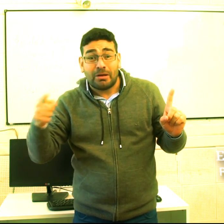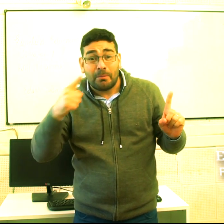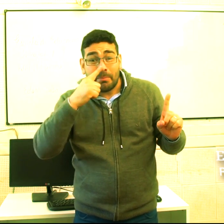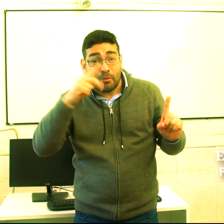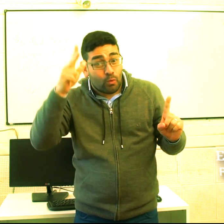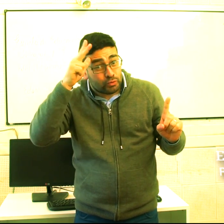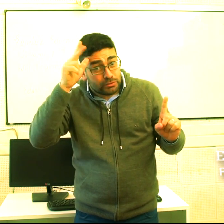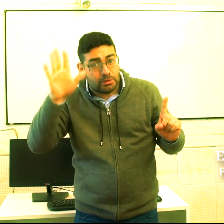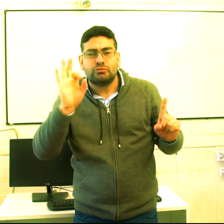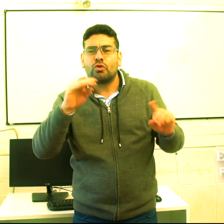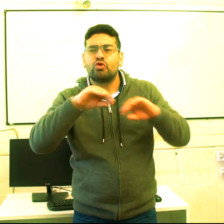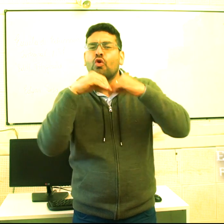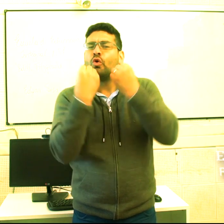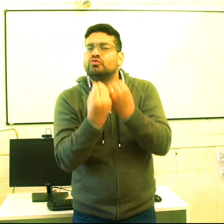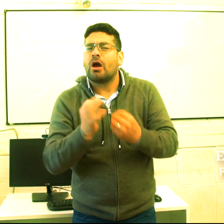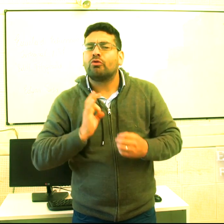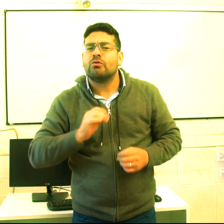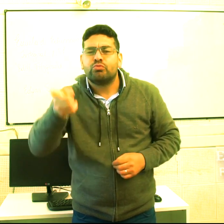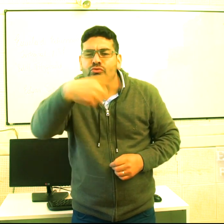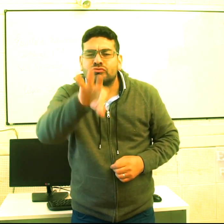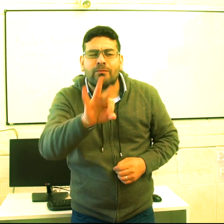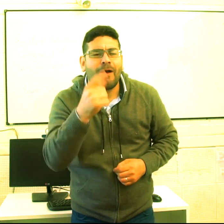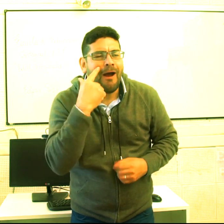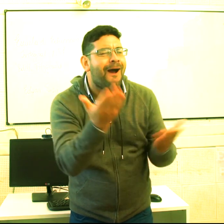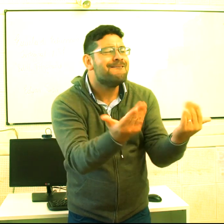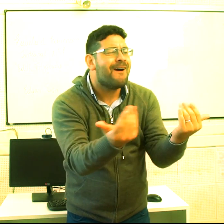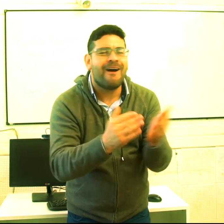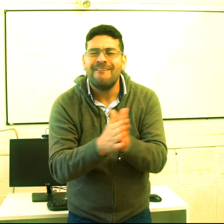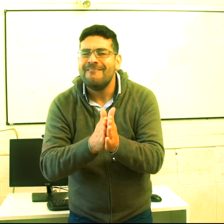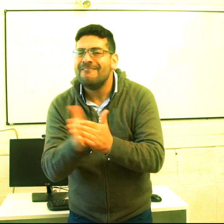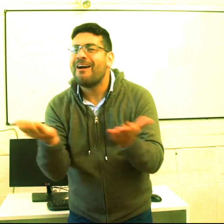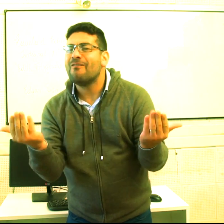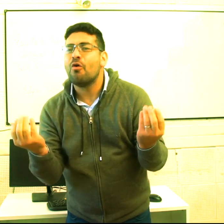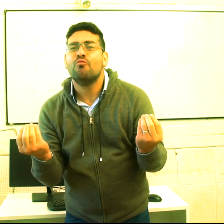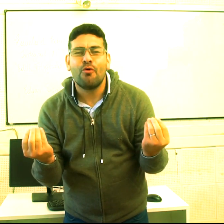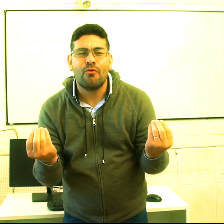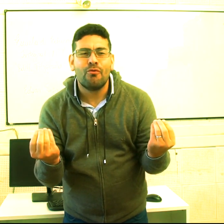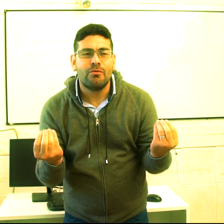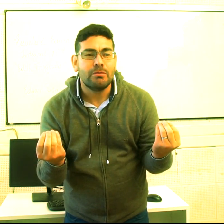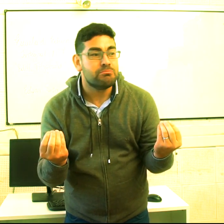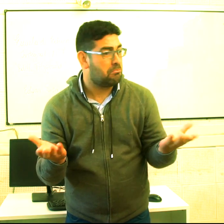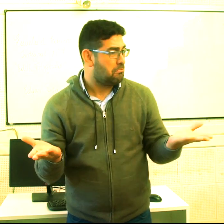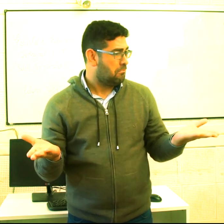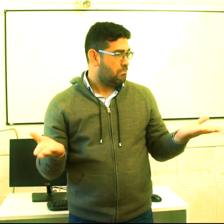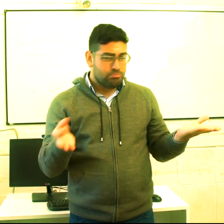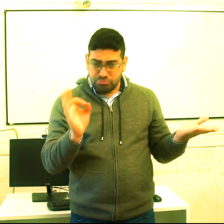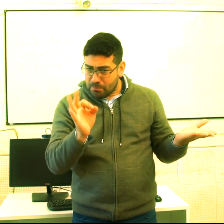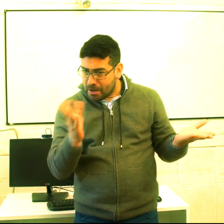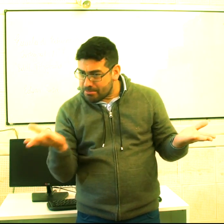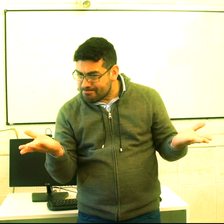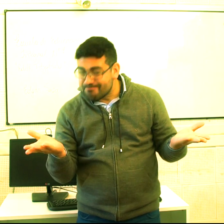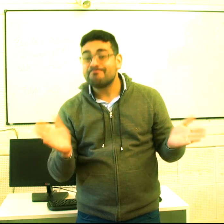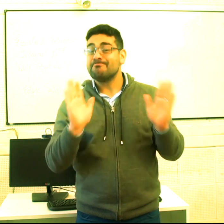¿Alguno sabe cuántos años han pasado?